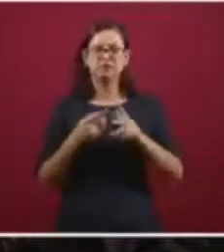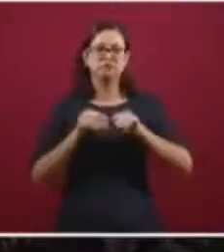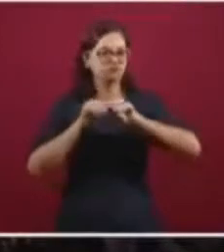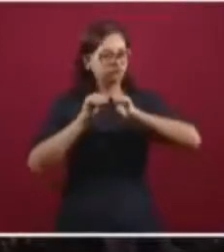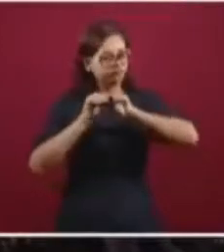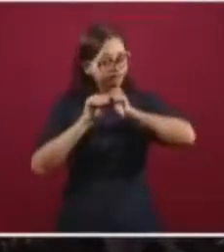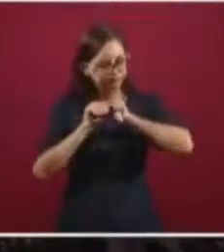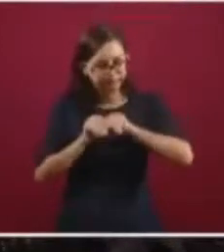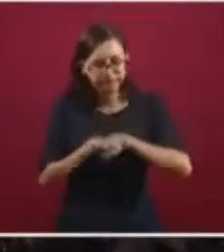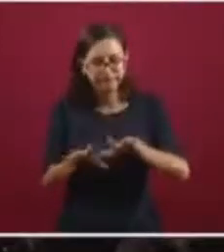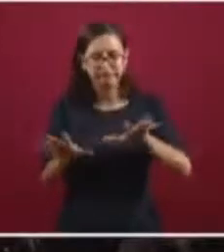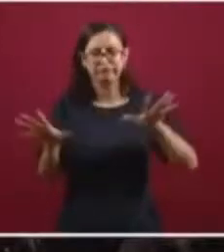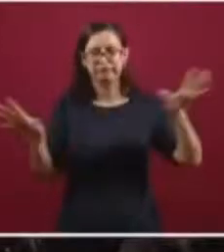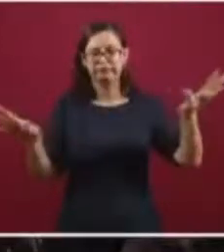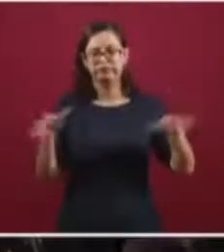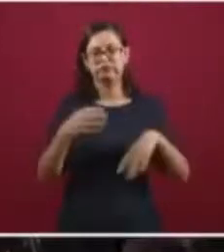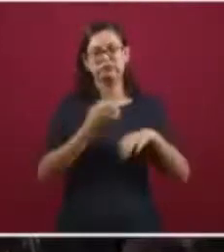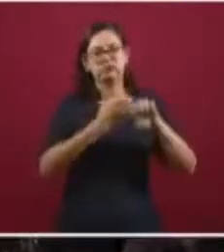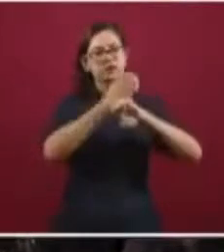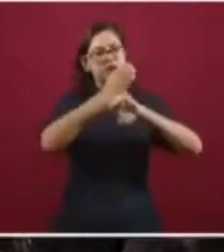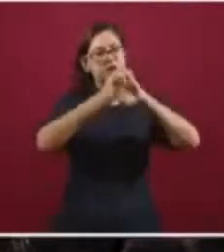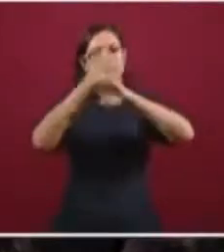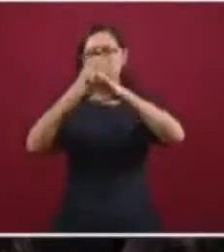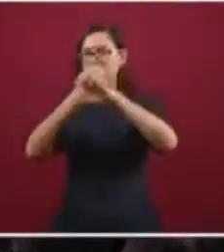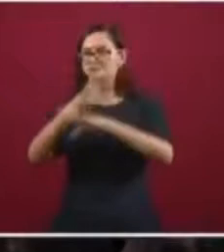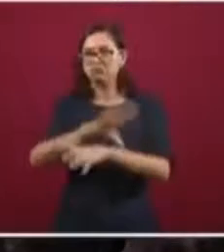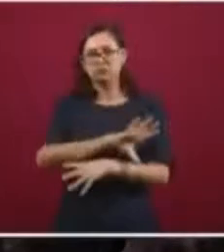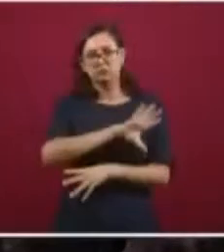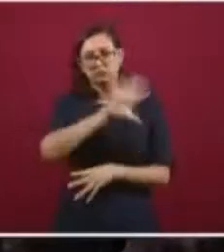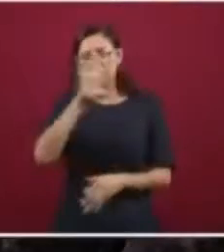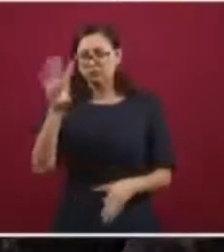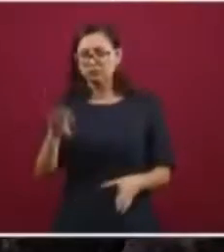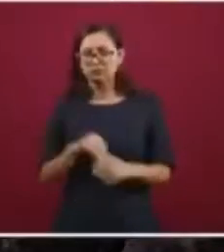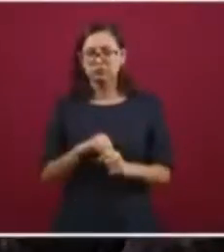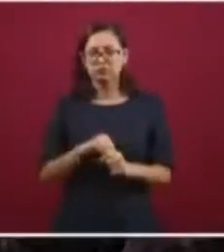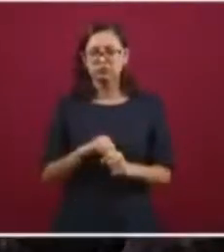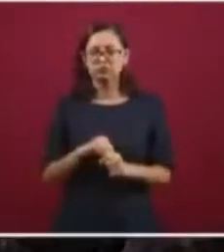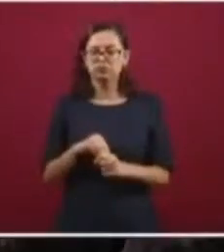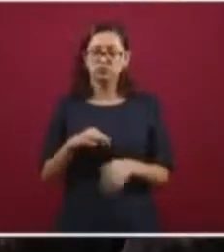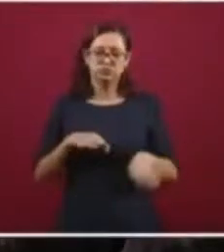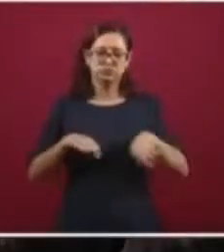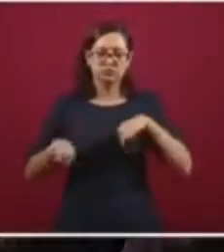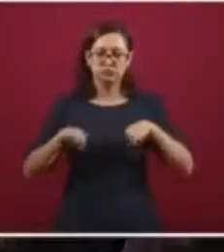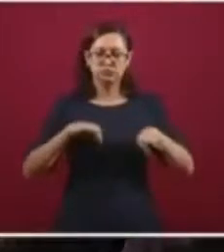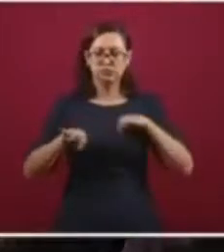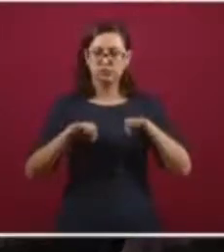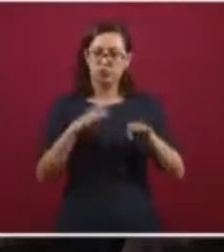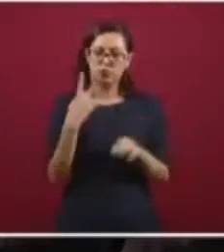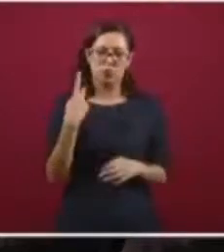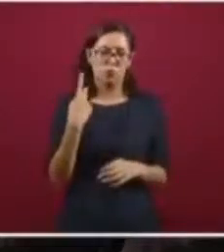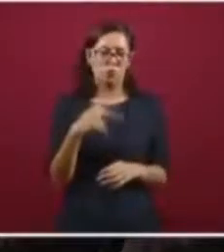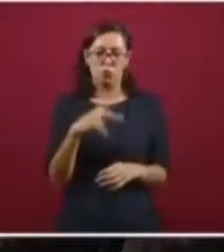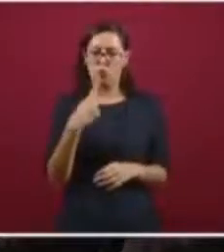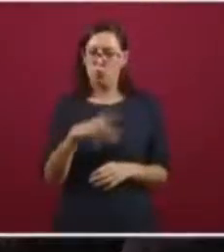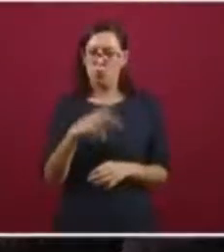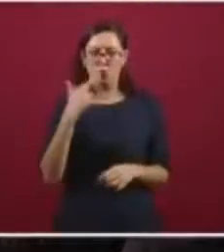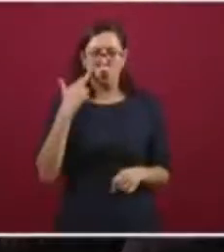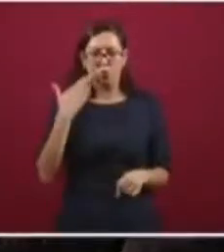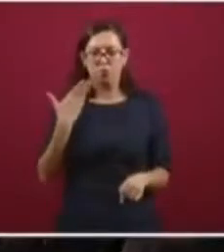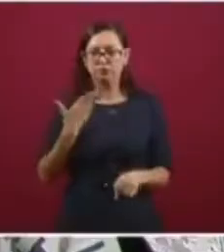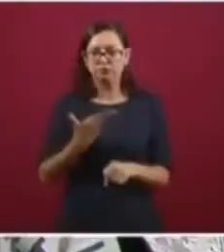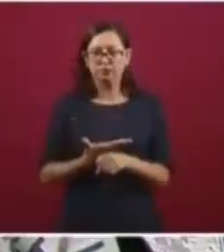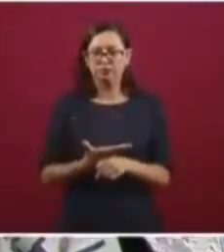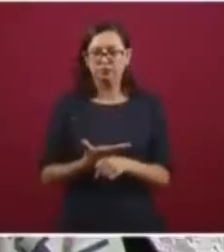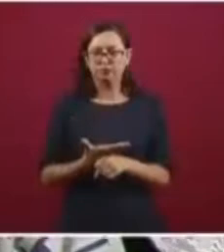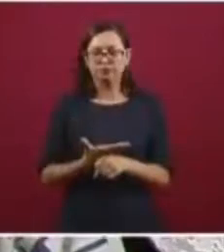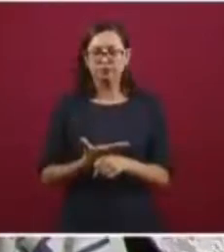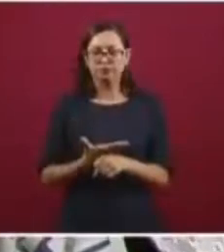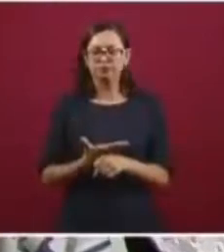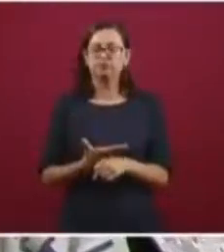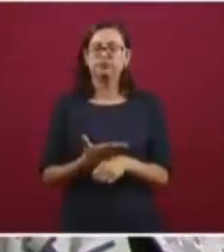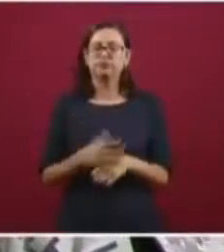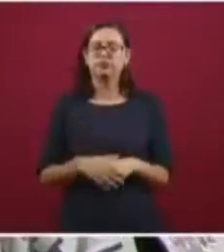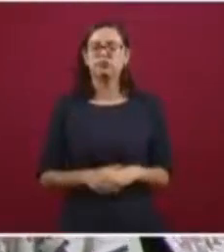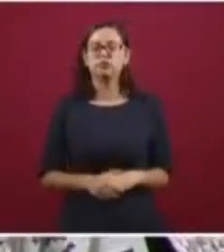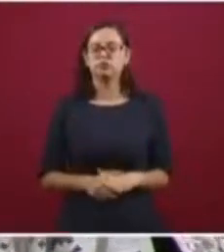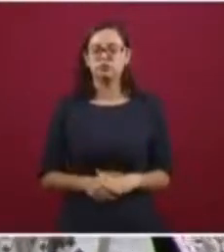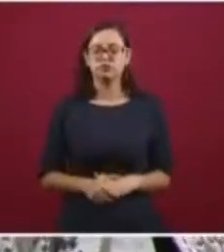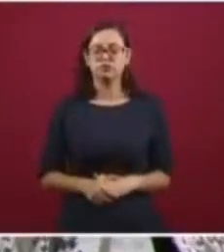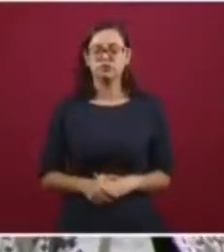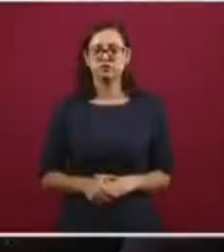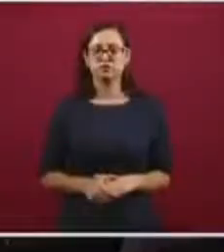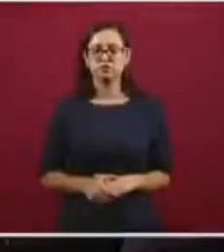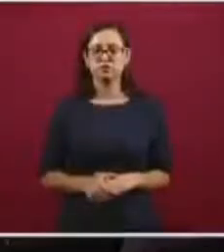de las entidades federativas en actividades propias de sus responsabilidad y funciones.